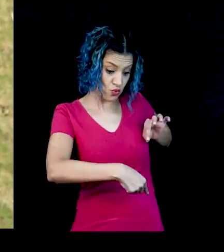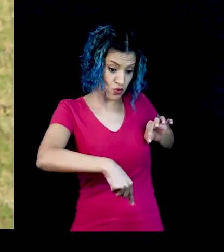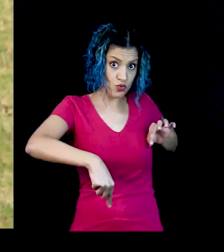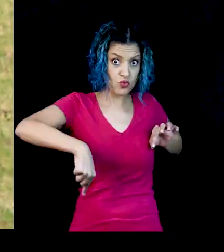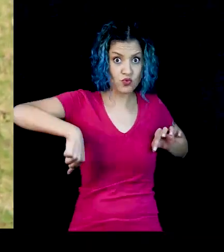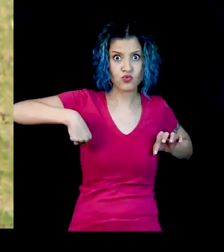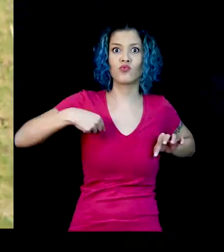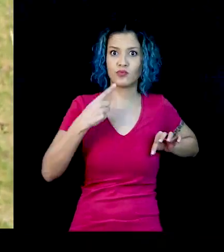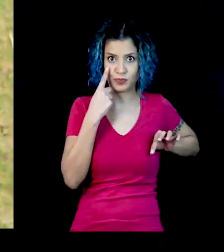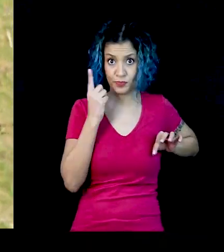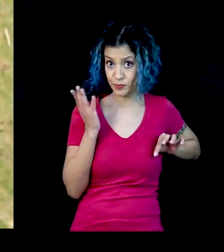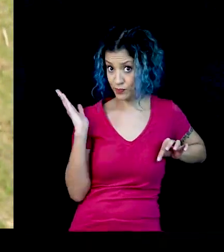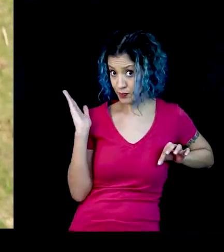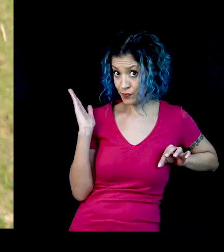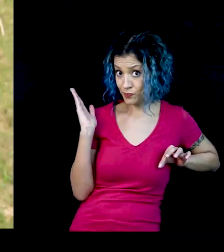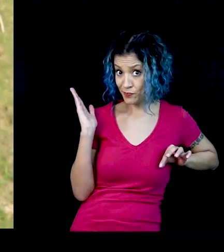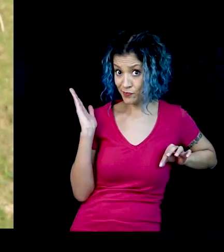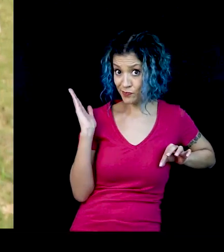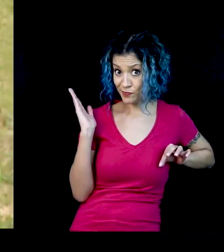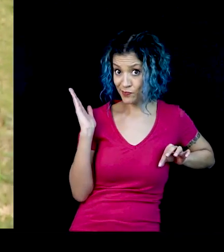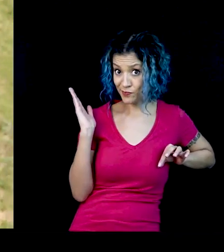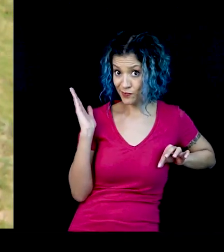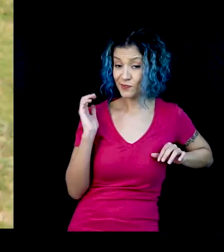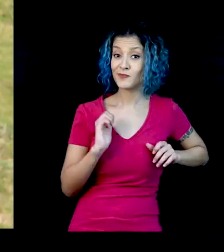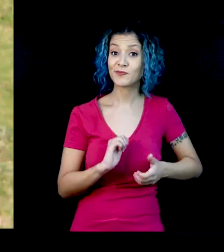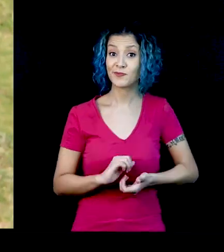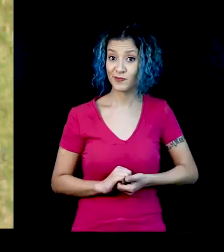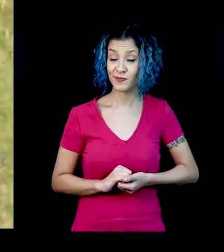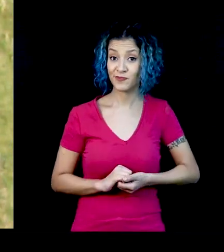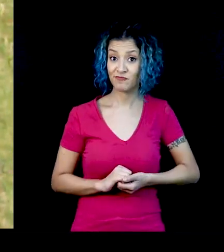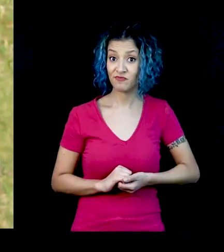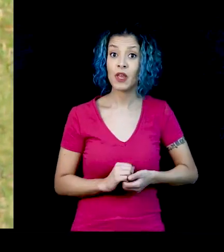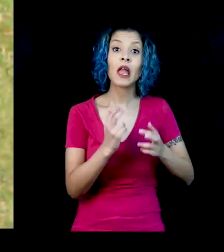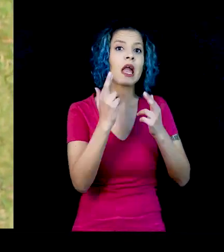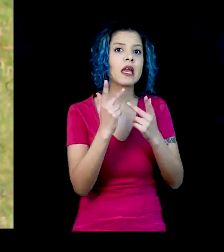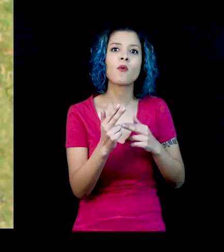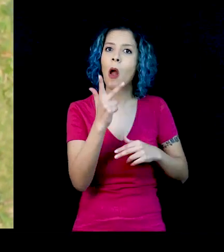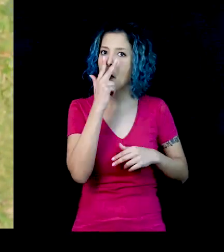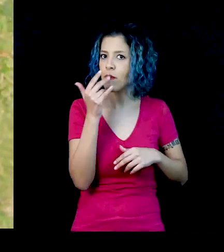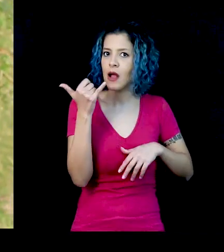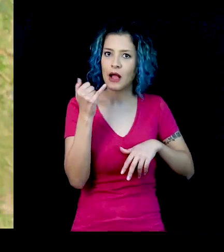como se fosse uma canetinha,